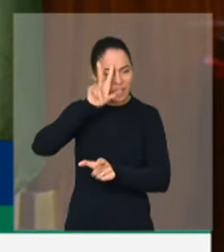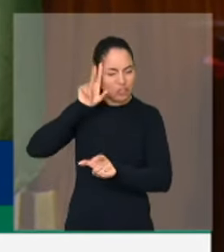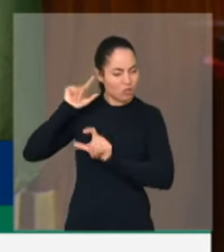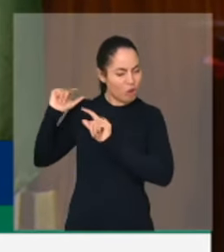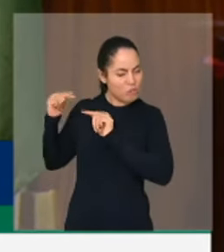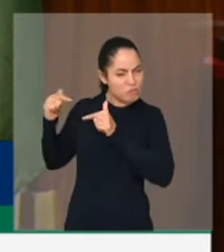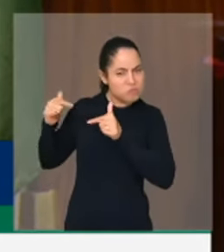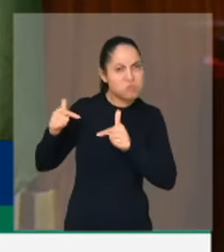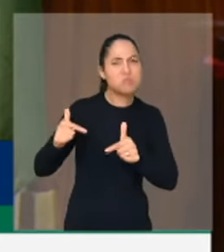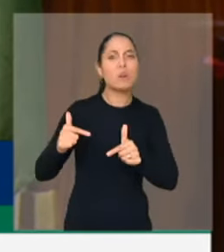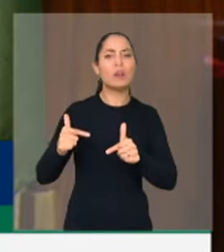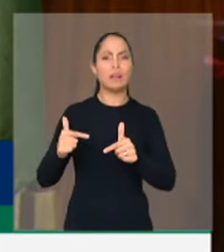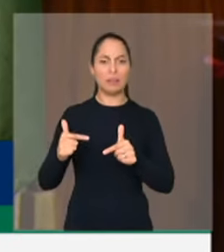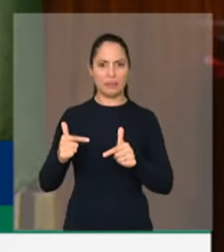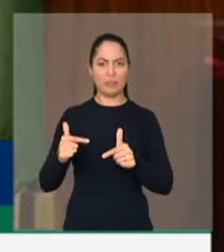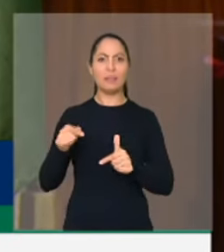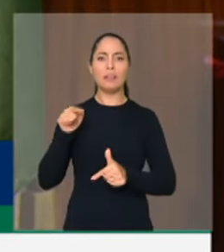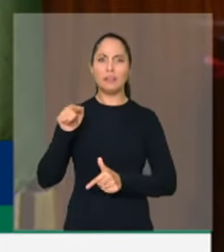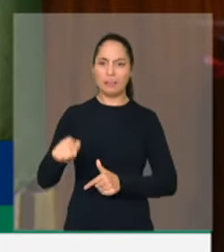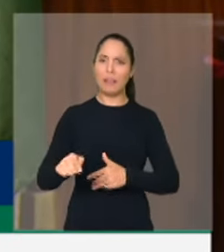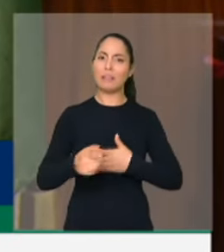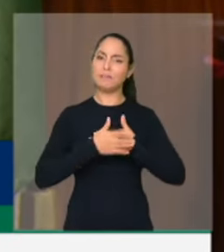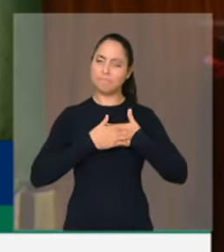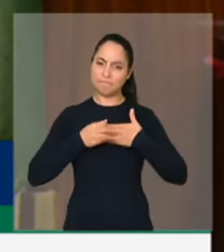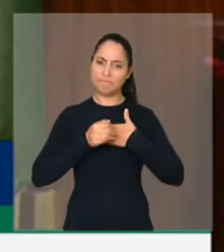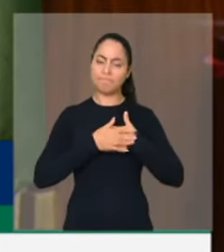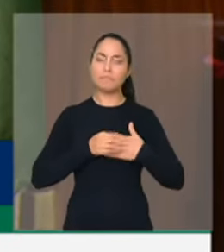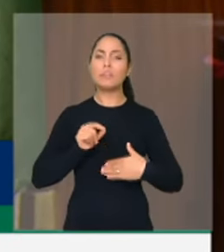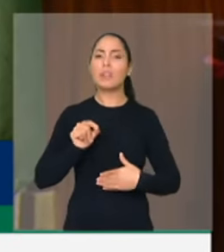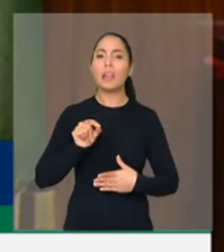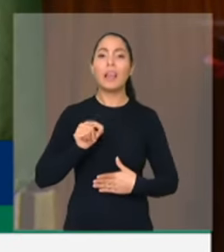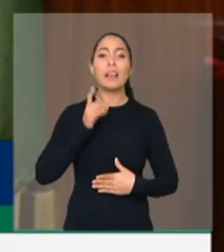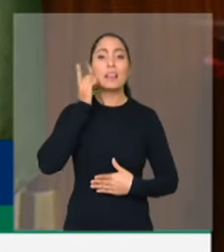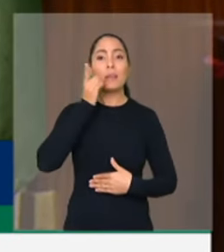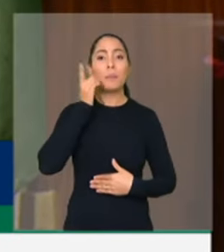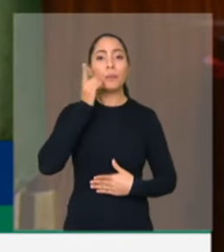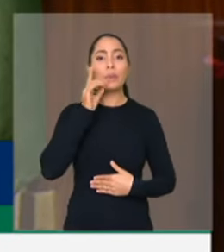MAIS QUERIDOS O EX-DEPUTADO FEDERAL AROLDO LIMA. QUE FOI